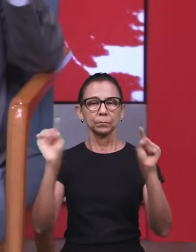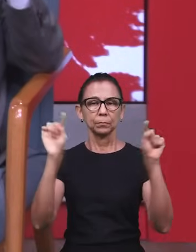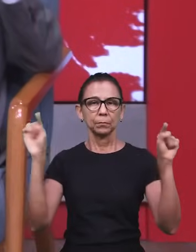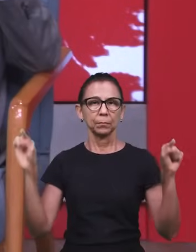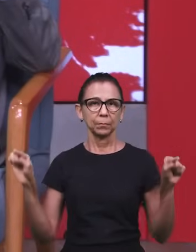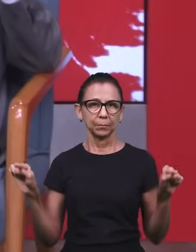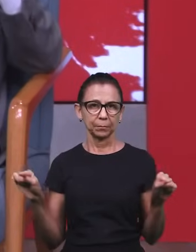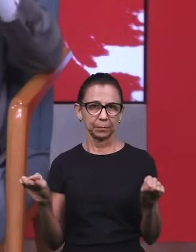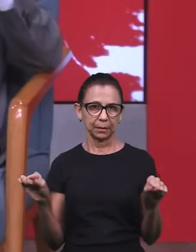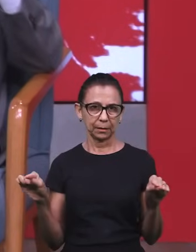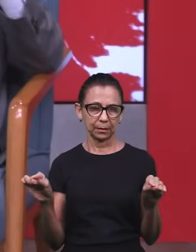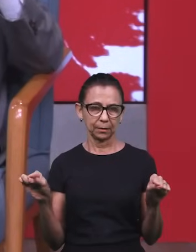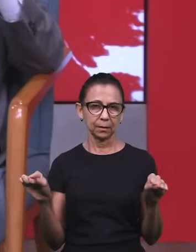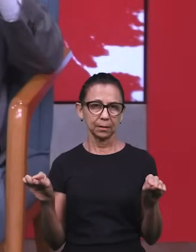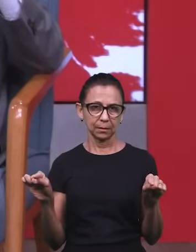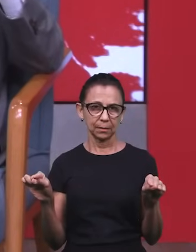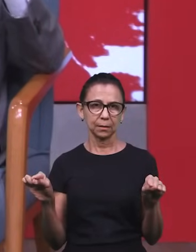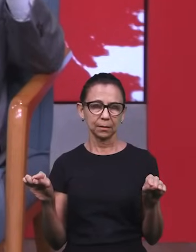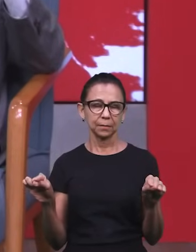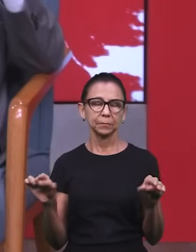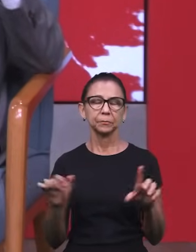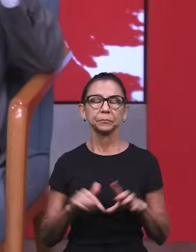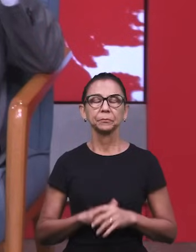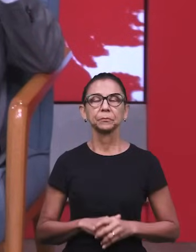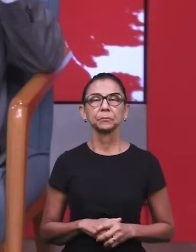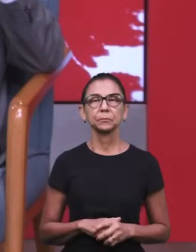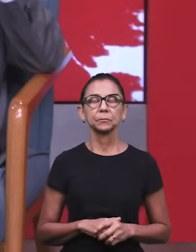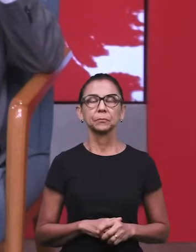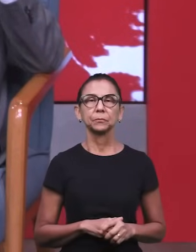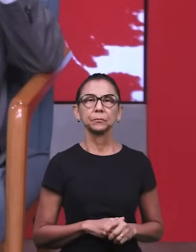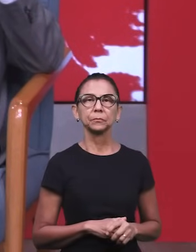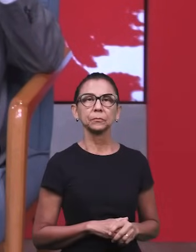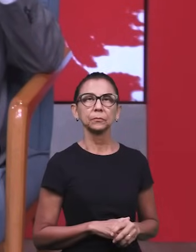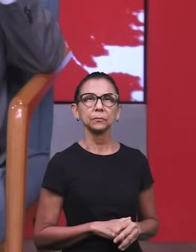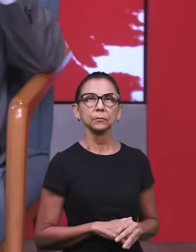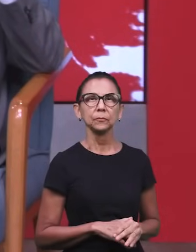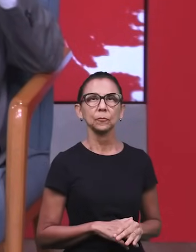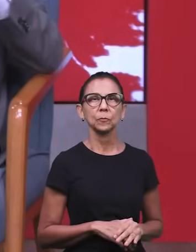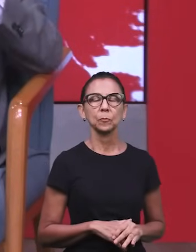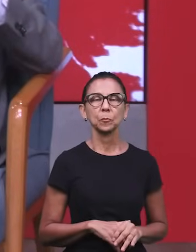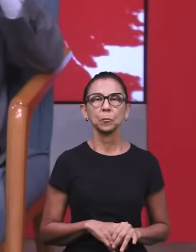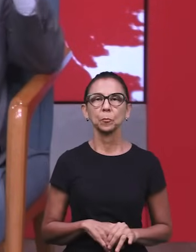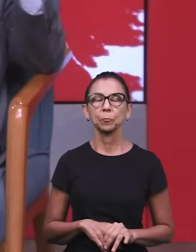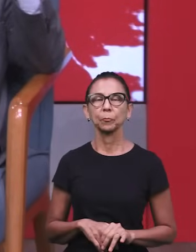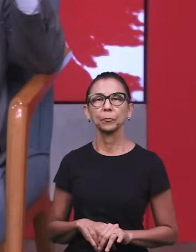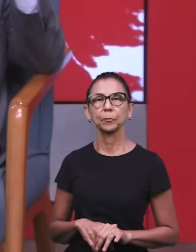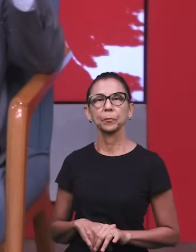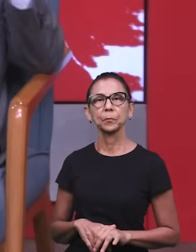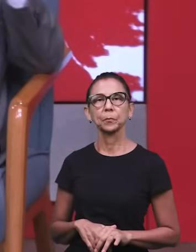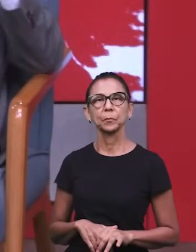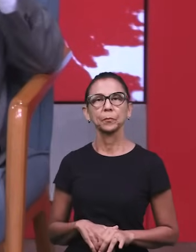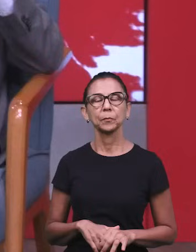dentro desse esse assunto que nós estamos tratando já né todos se todos se recordam E